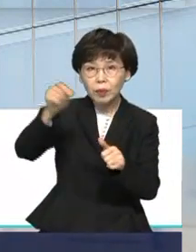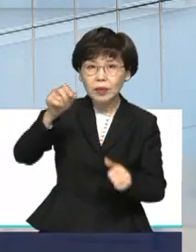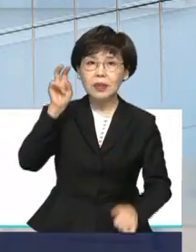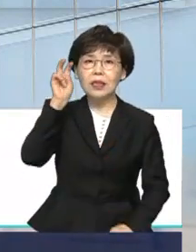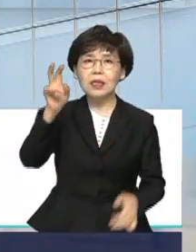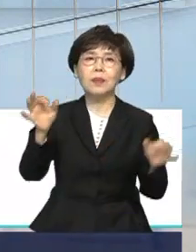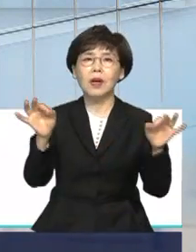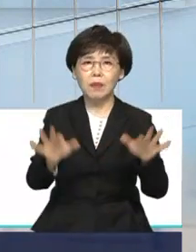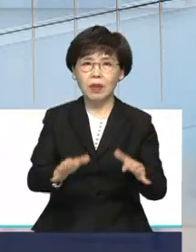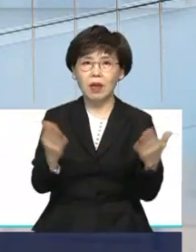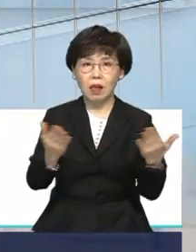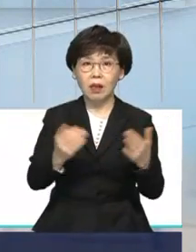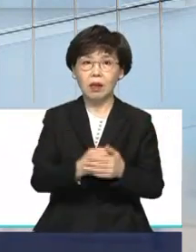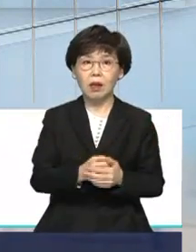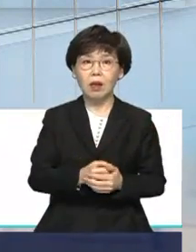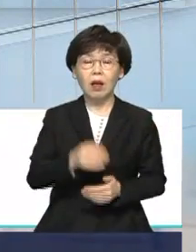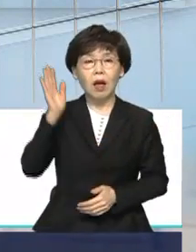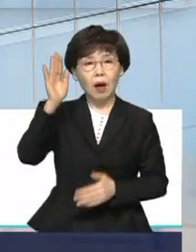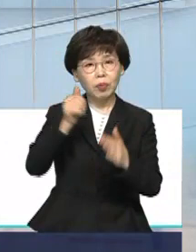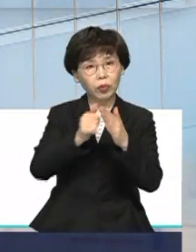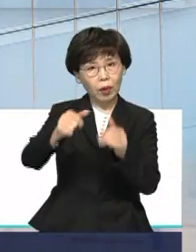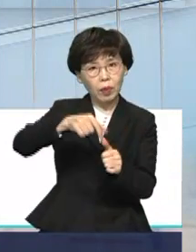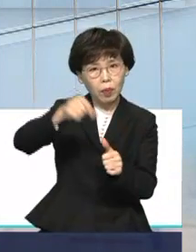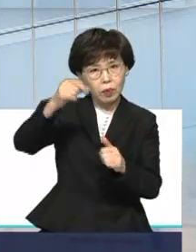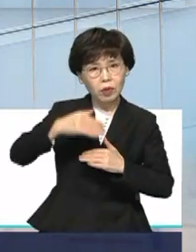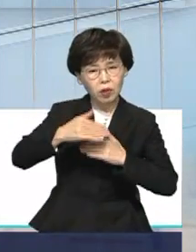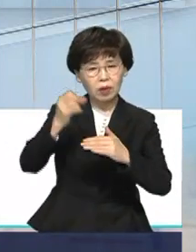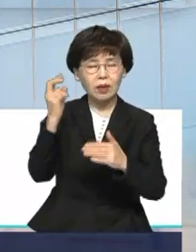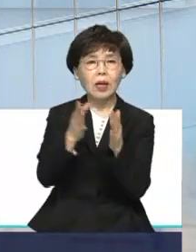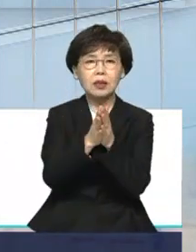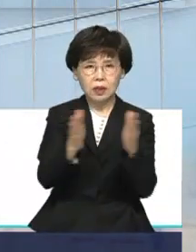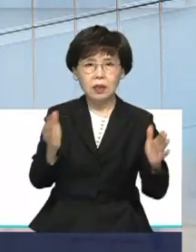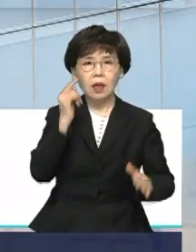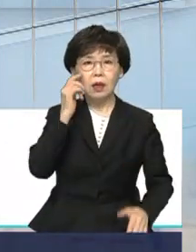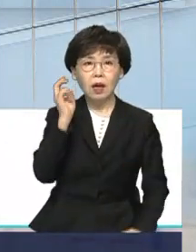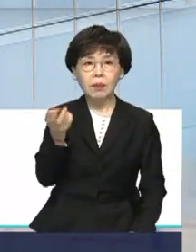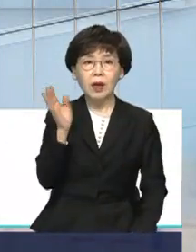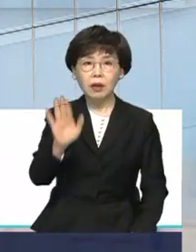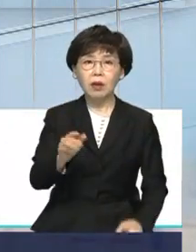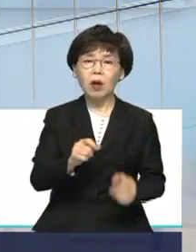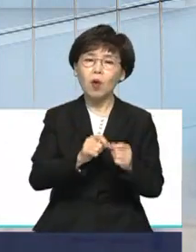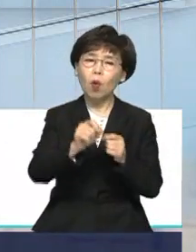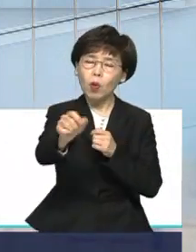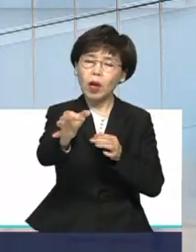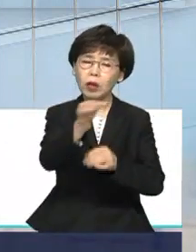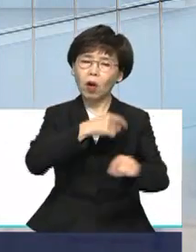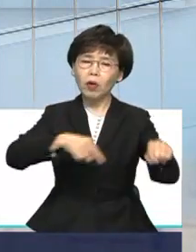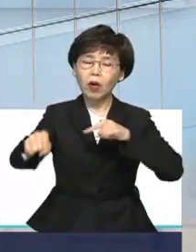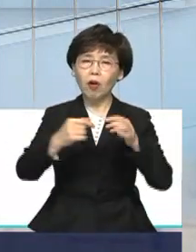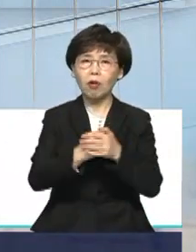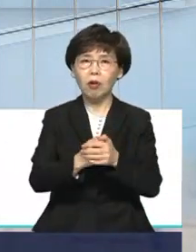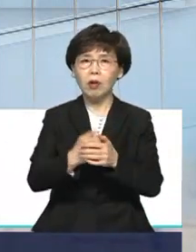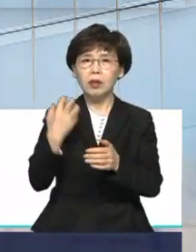차기 대표 선임 절차가 다시 시작될 예정인데 장기간 경영 공백이 불가피할 것으로 보입니다.